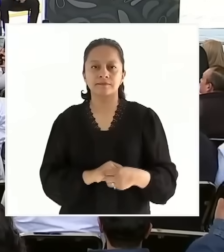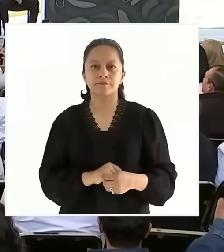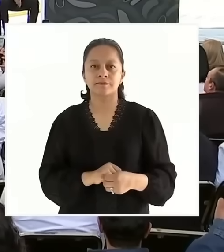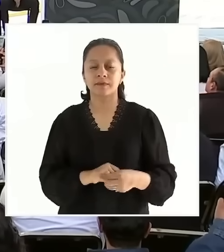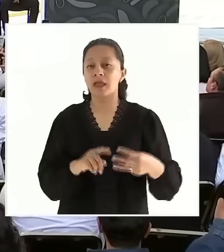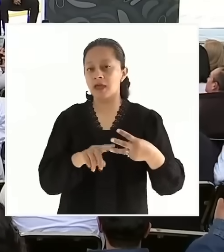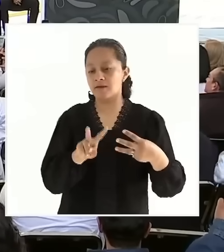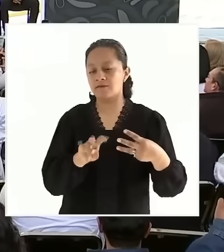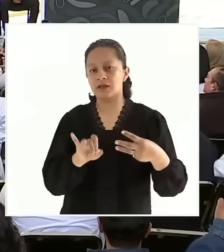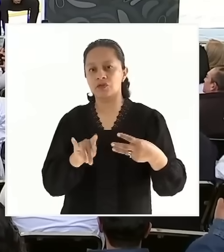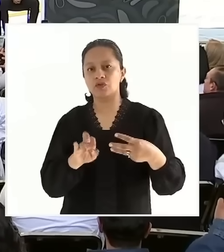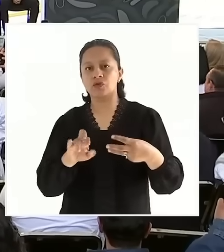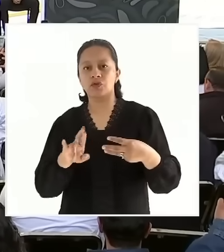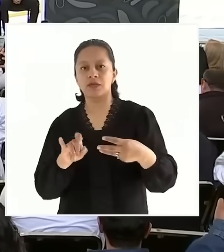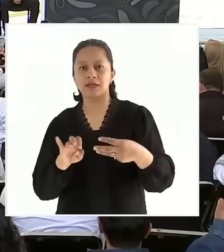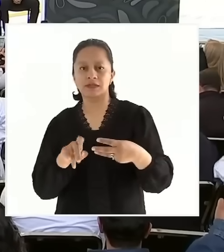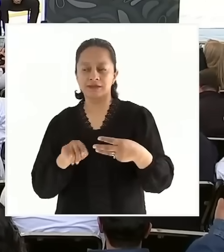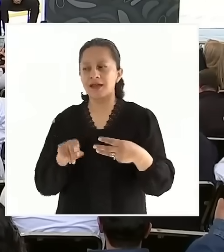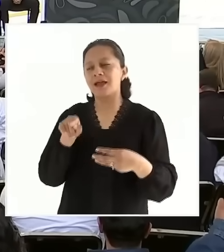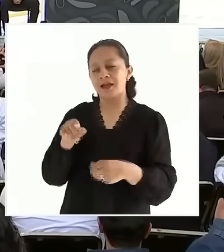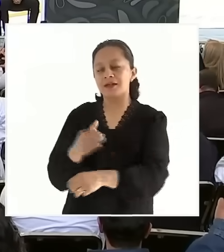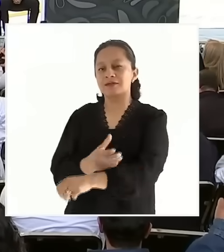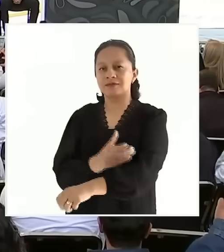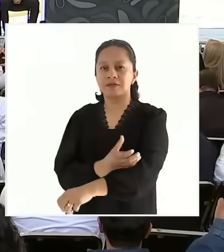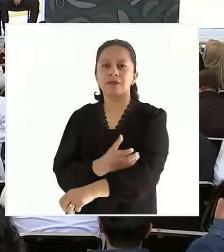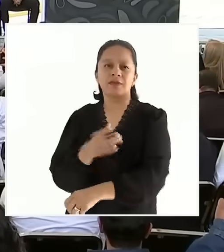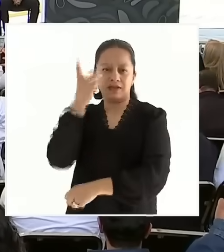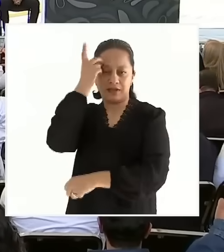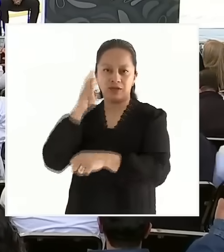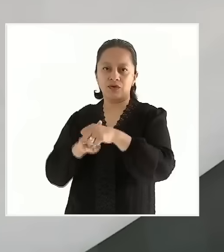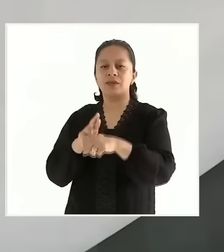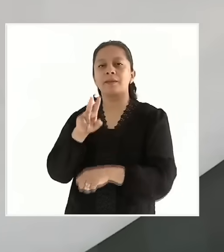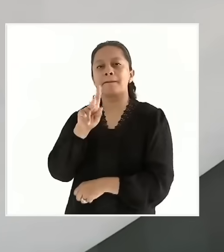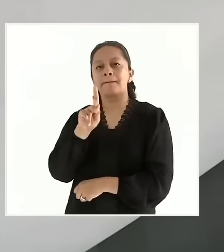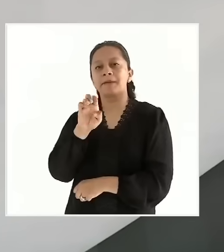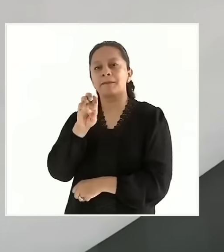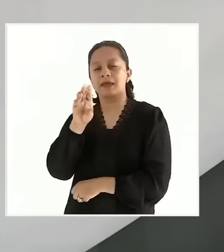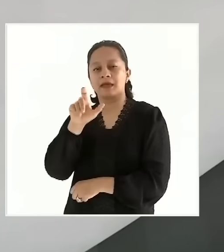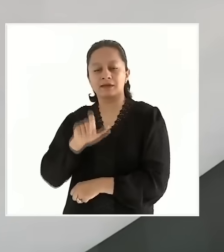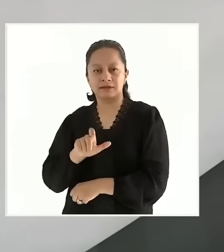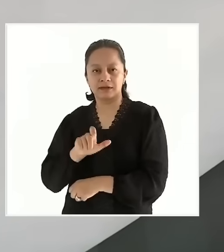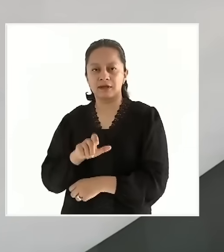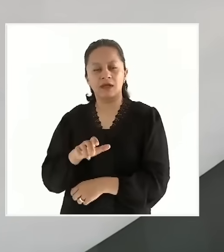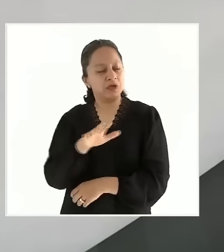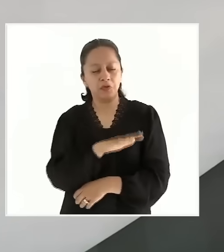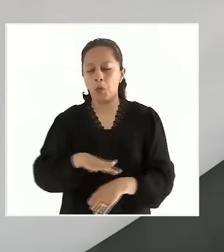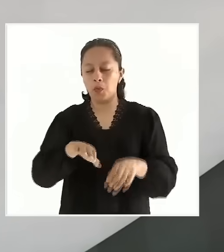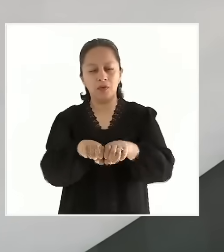a Víctor Rodríguez Padilla que nos acompaña, director de Pemex, y a todo el equipo que está hoy